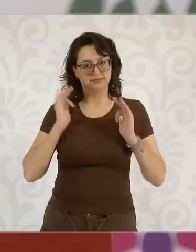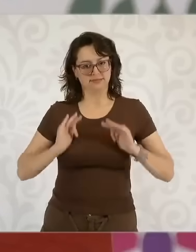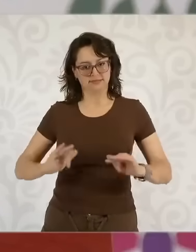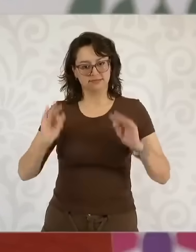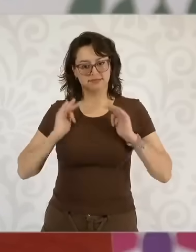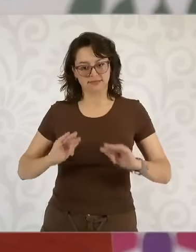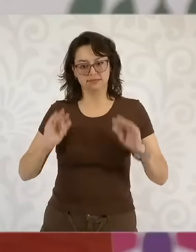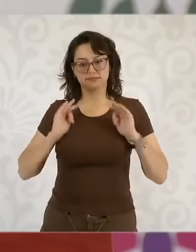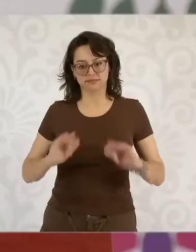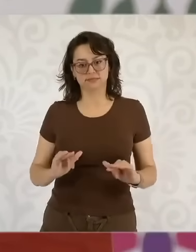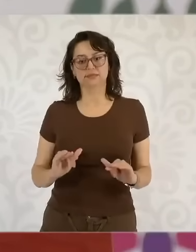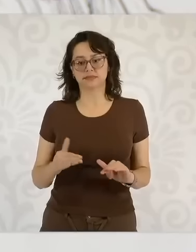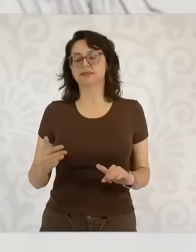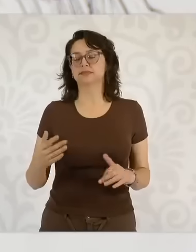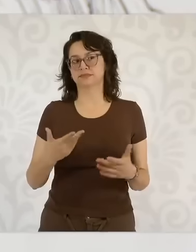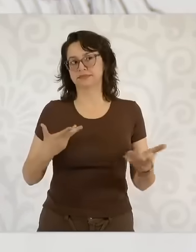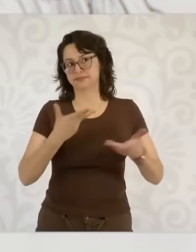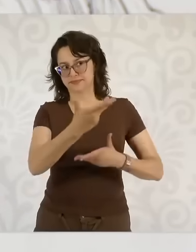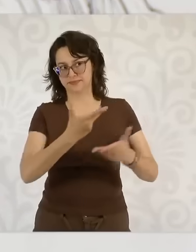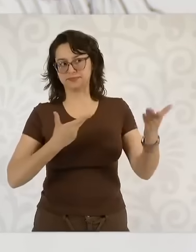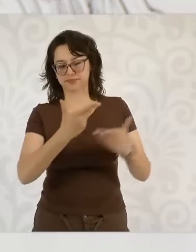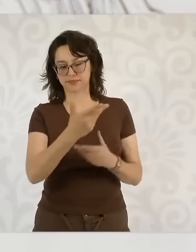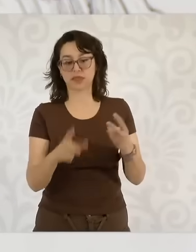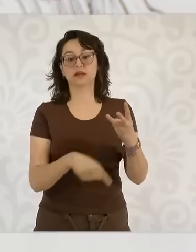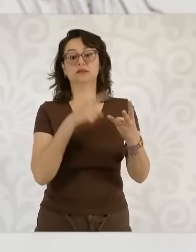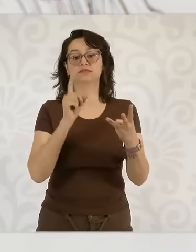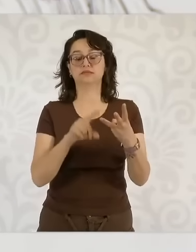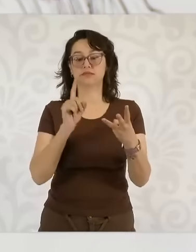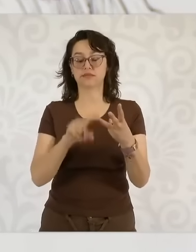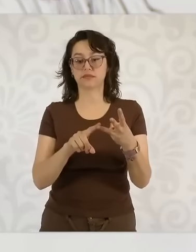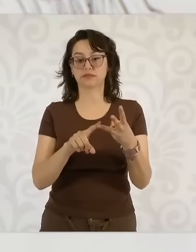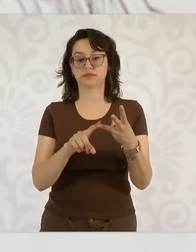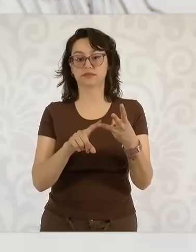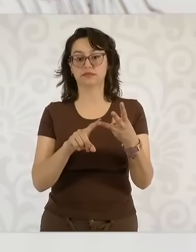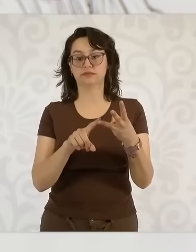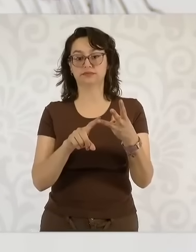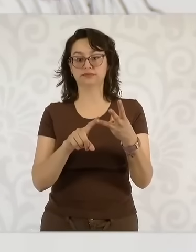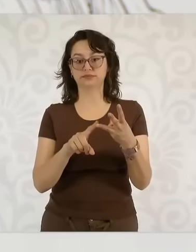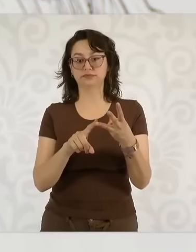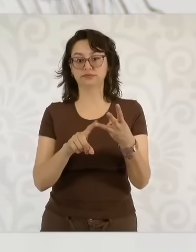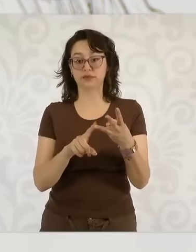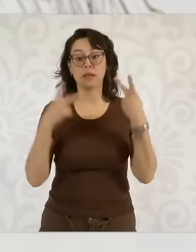en la relación con Estados Unidos Y tercero el papel que deberíamos de estar jugando todos los